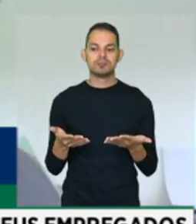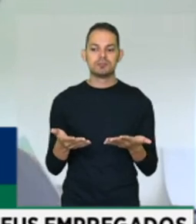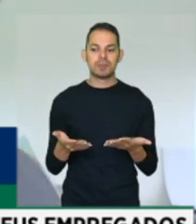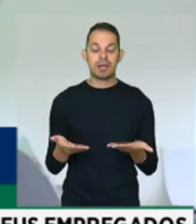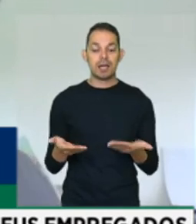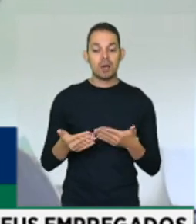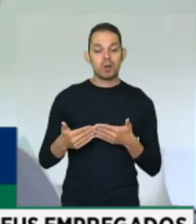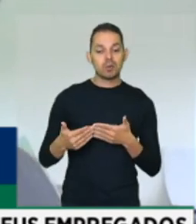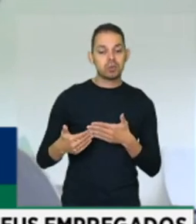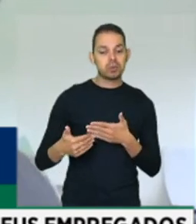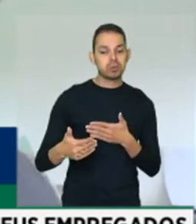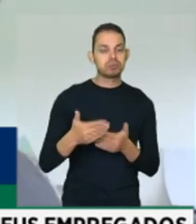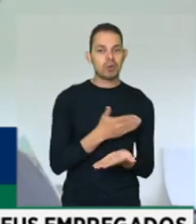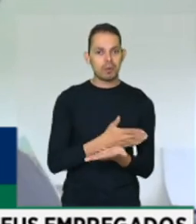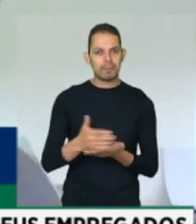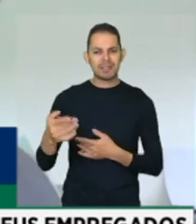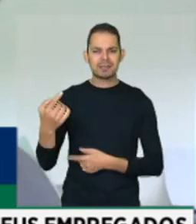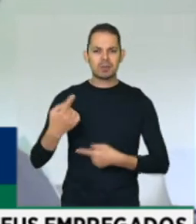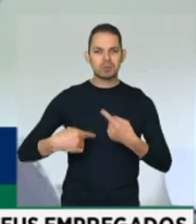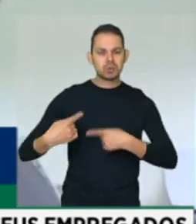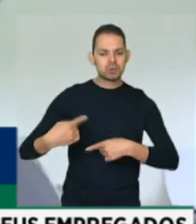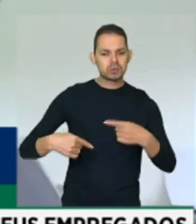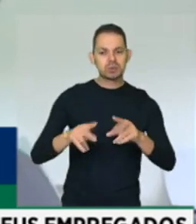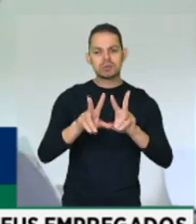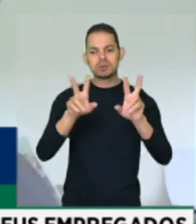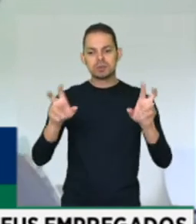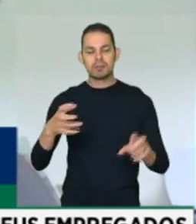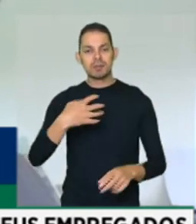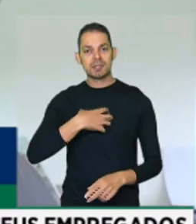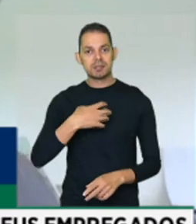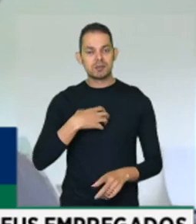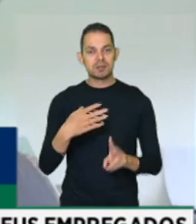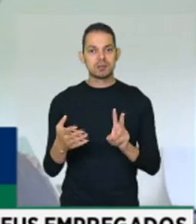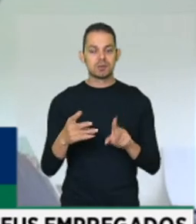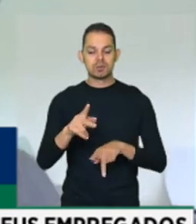INICIAM UMA JORNADA DE DISCUSSÕES SOBRE A SITUAÇÃO DOS POVOS INDÍGENAS NO BRASIL. ESSE MÊS DE ABRIL É